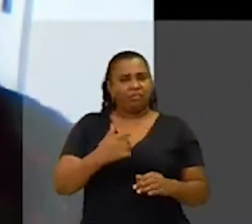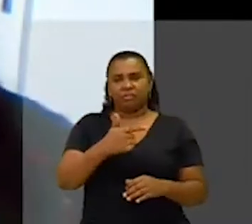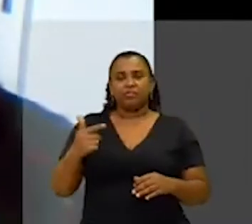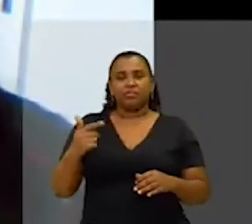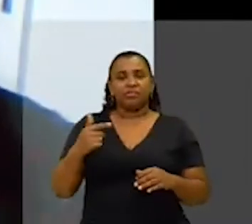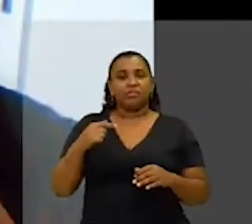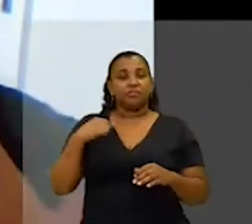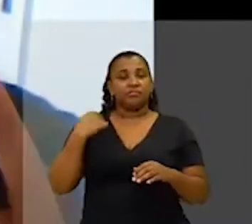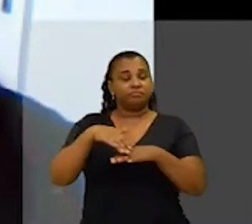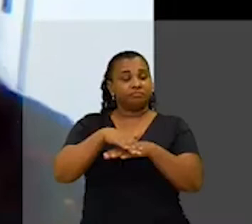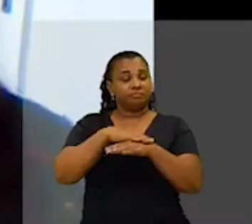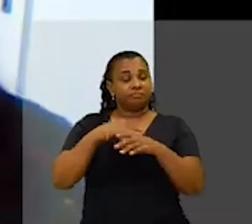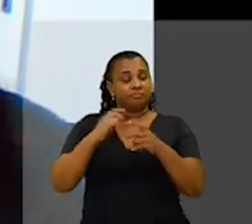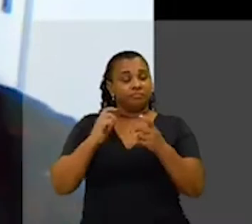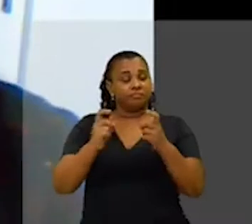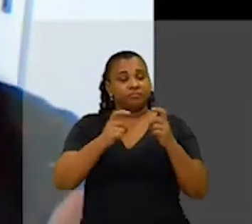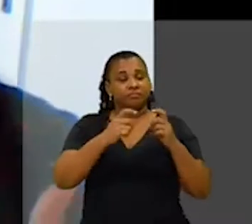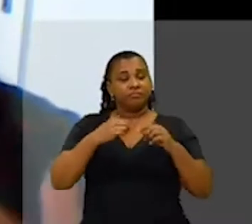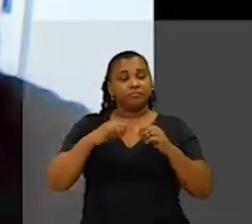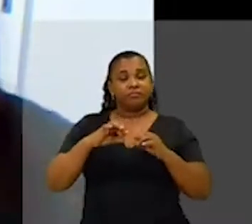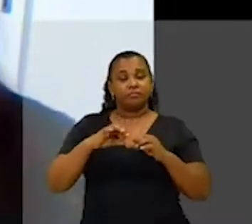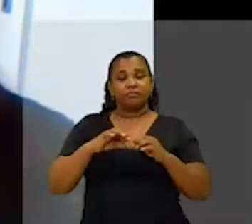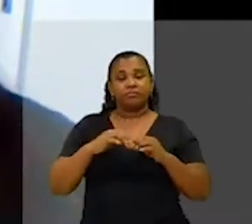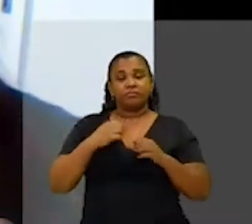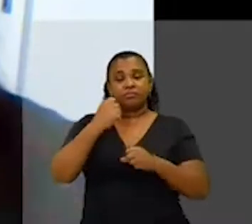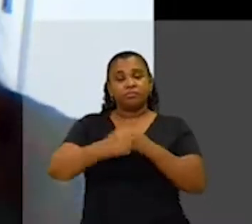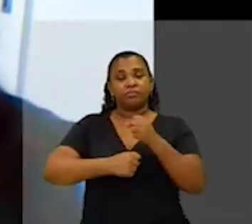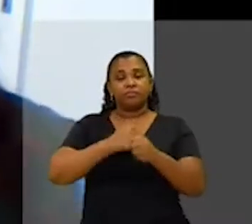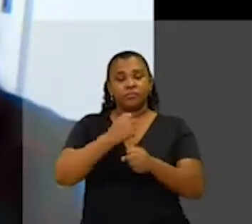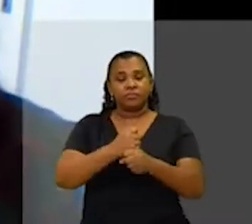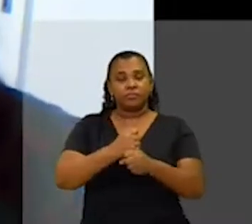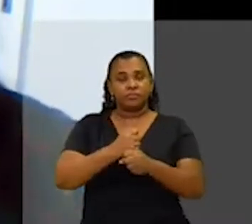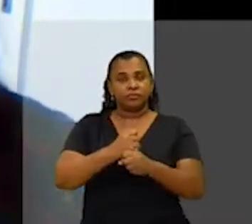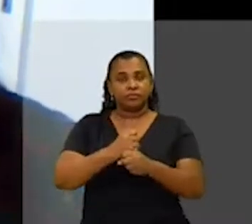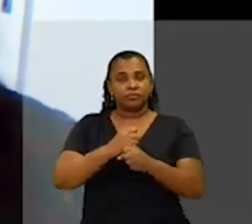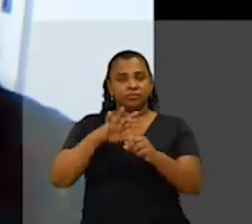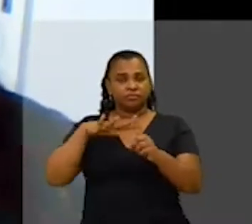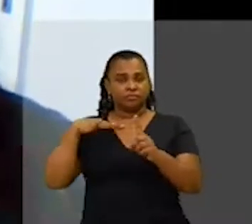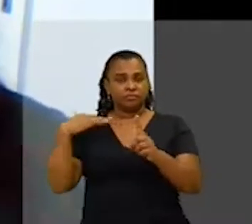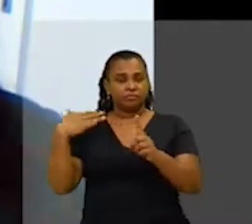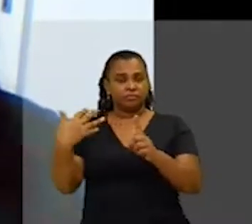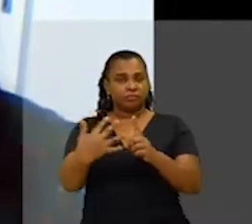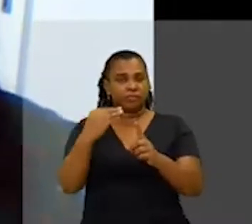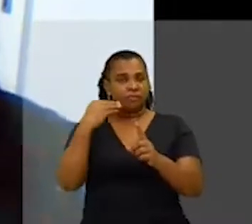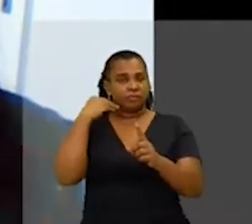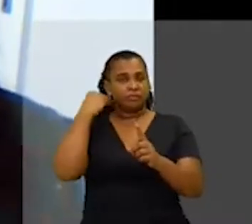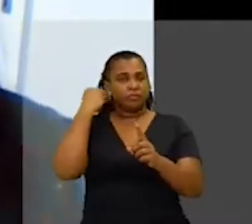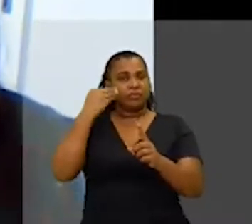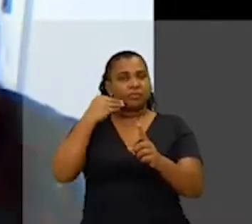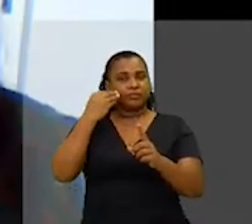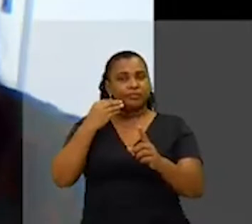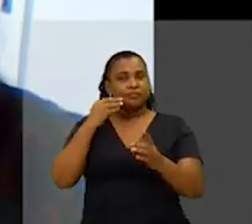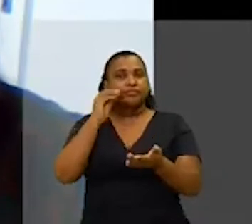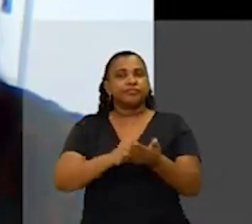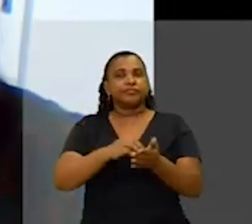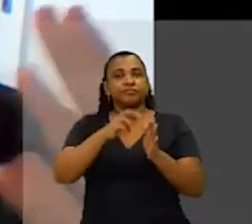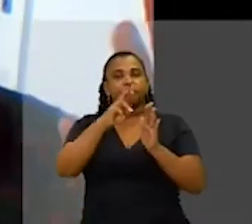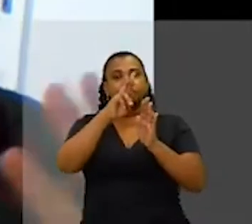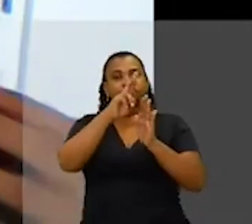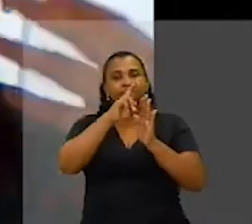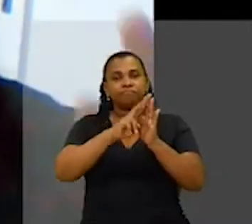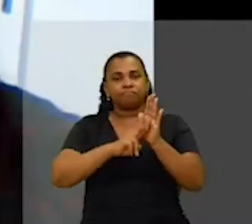a Francis que cercam as experiências na falta de uma regulamentação própria essa ausência